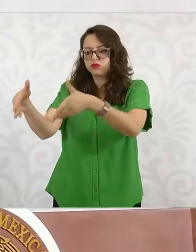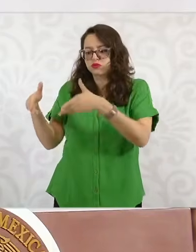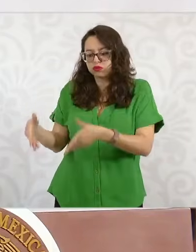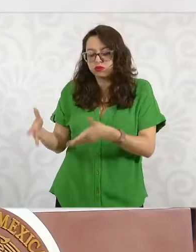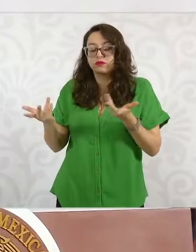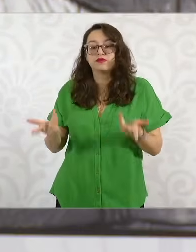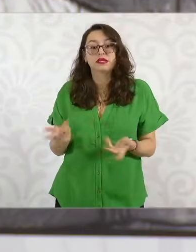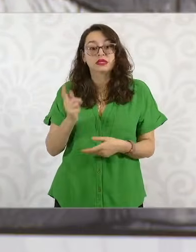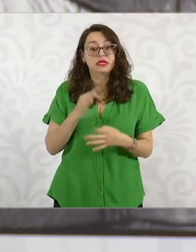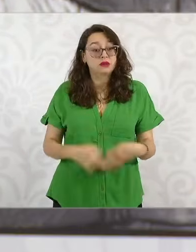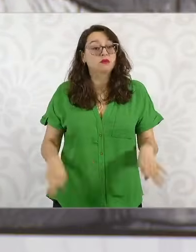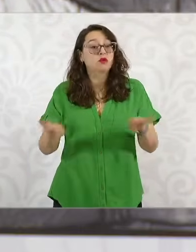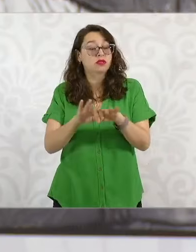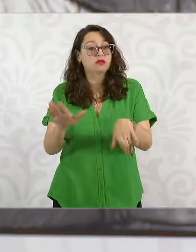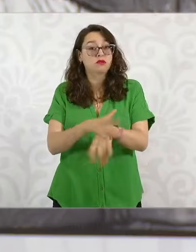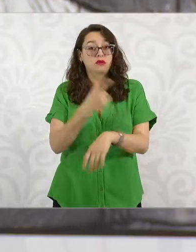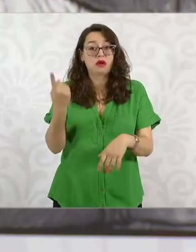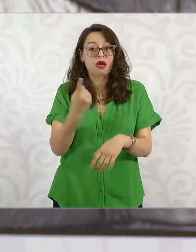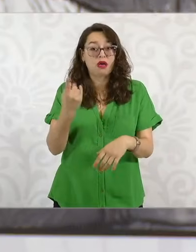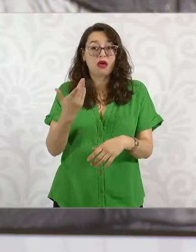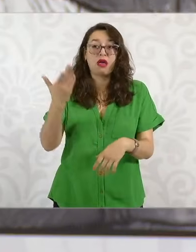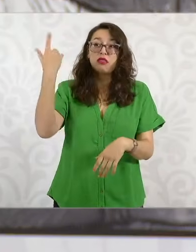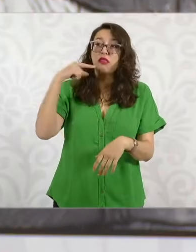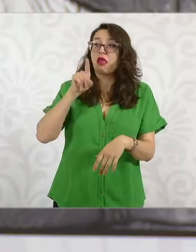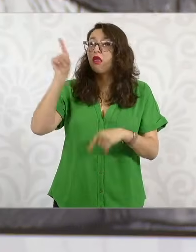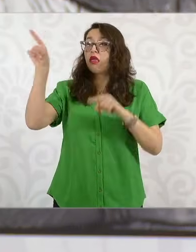los insumos con los cuales se producen los productos que nos importan.